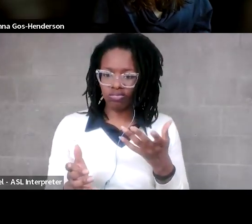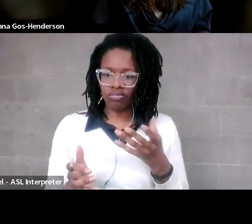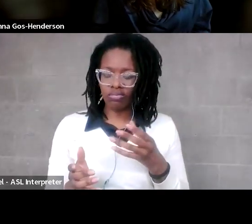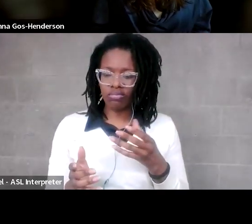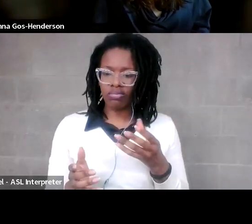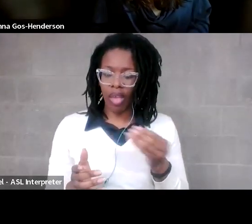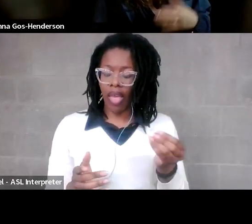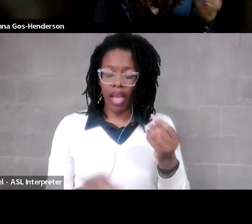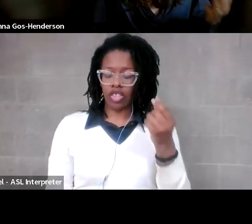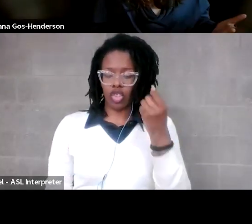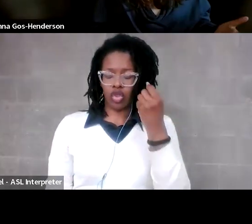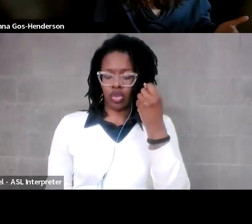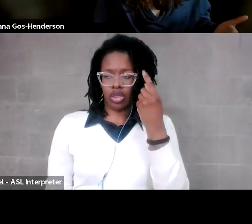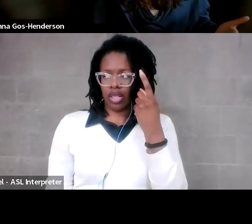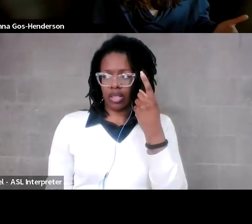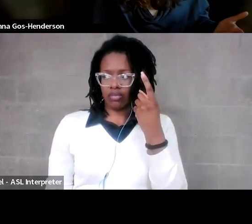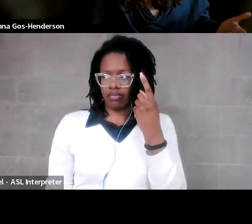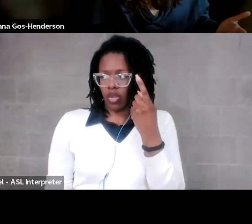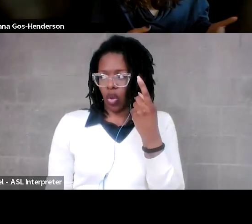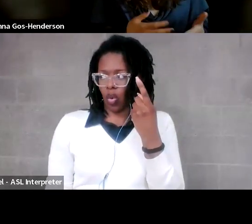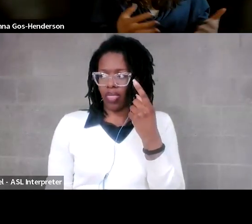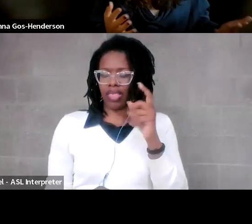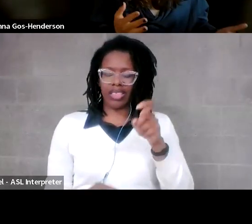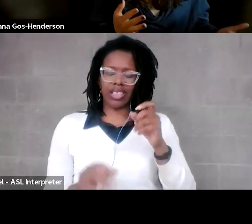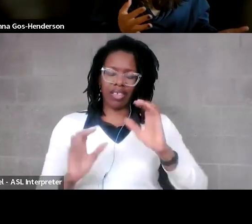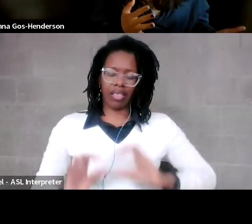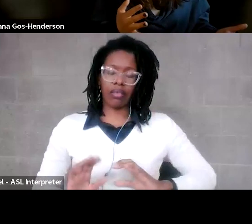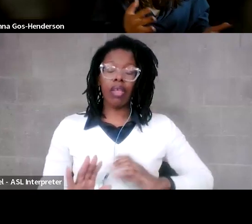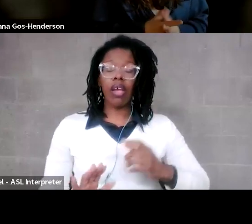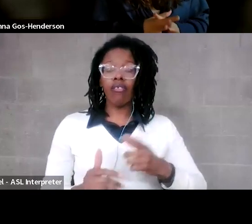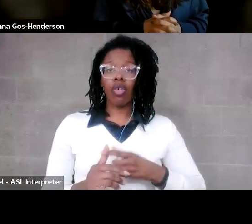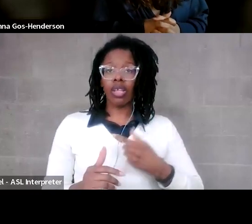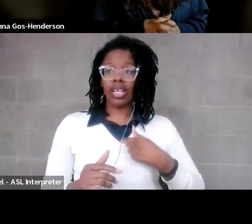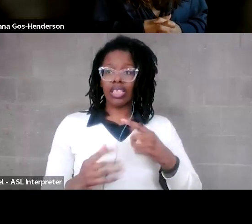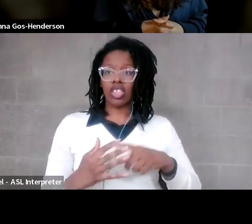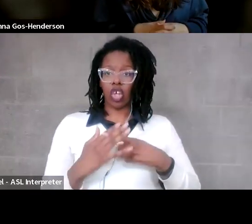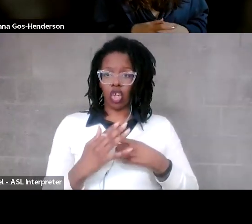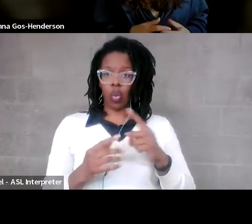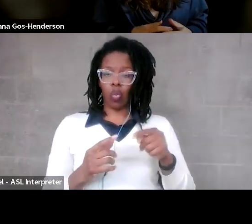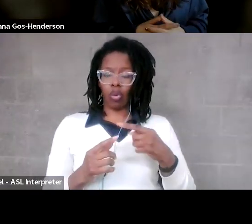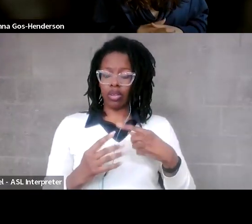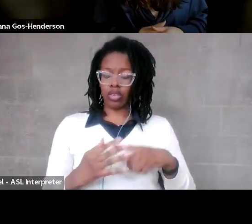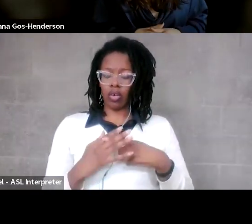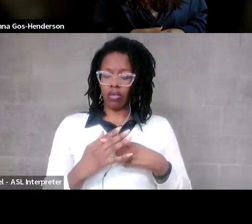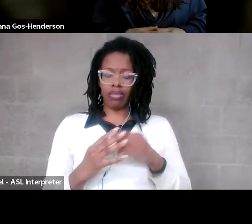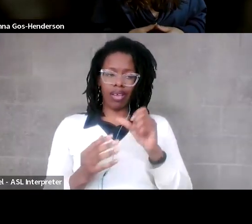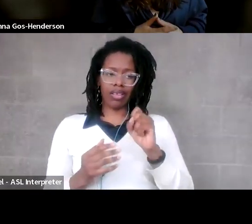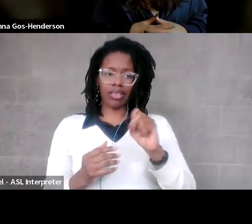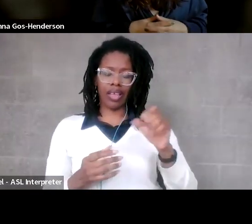Tuve suerte al principio cuando empecé porque nuestro enlace de la SSA era muy experimentado